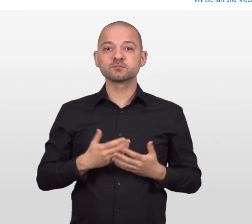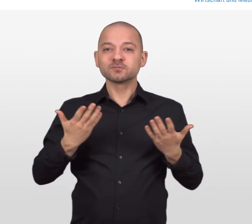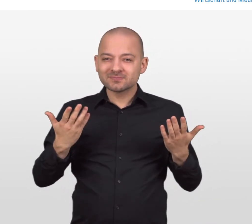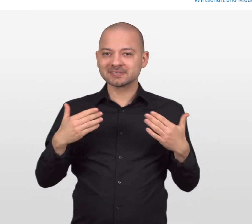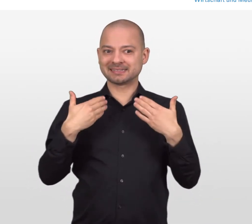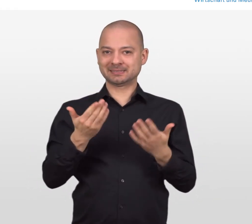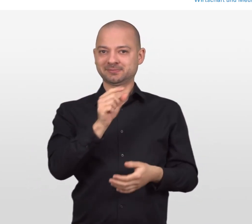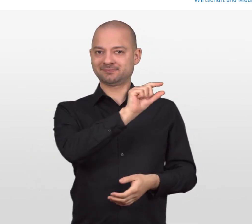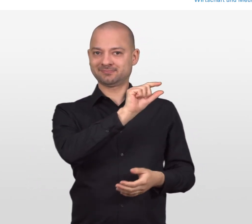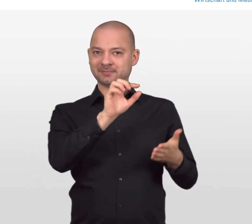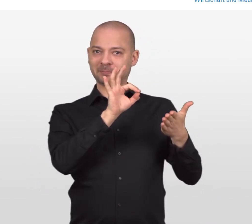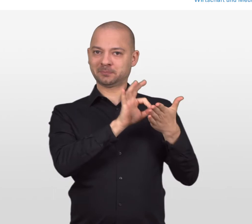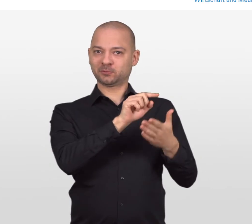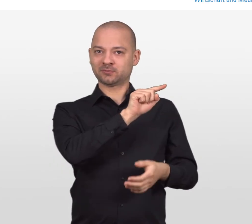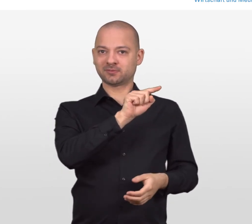Hierfür gibt es ebenfalls einen eigenen Navigationspunkt,